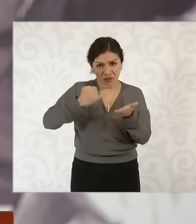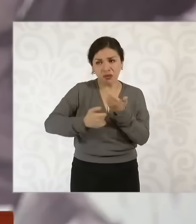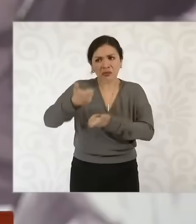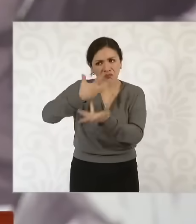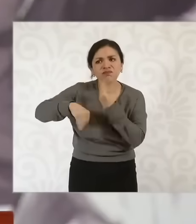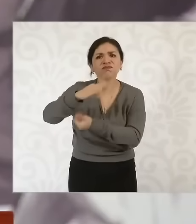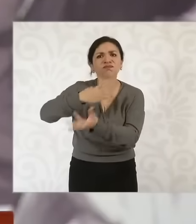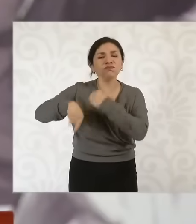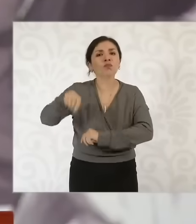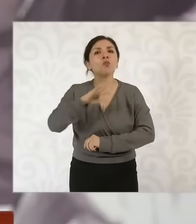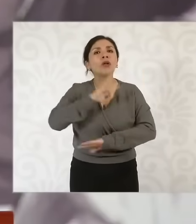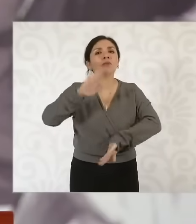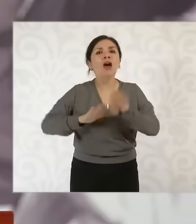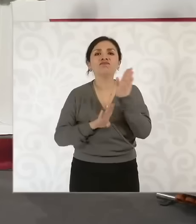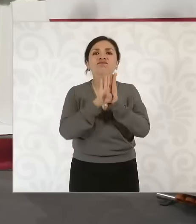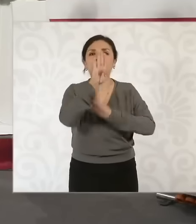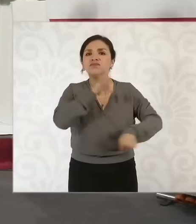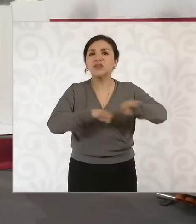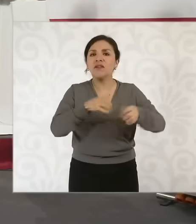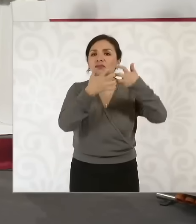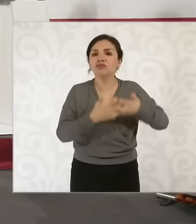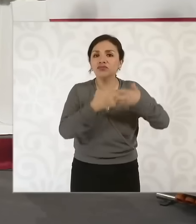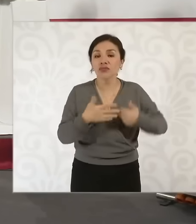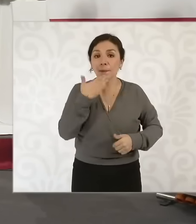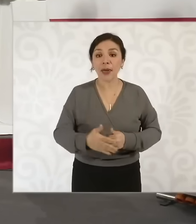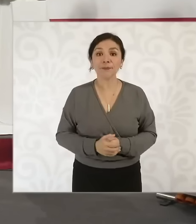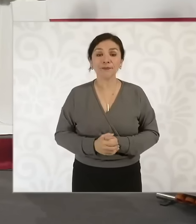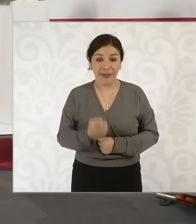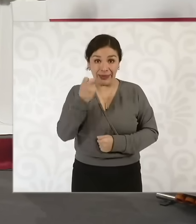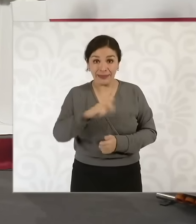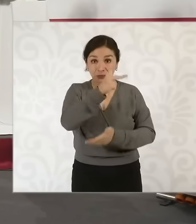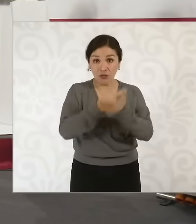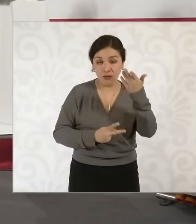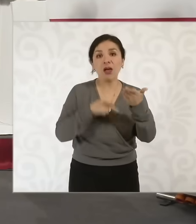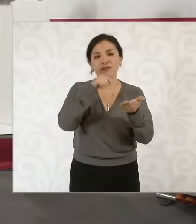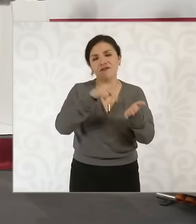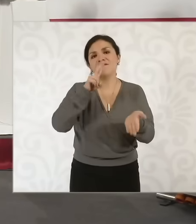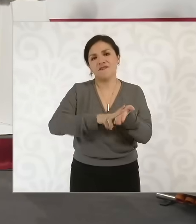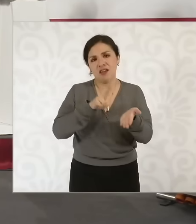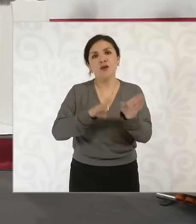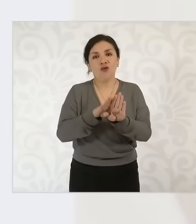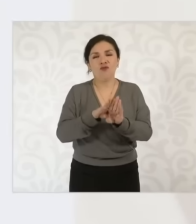permita su desarrollo productivo. El plan tiene viabilidad productiva, como en unos momentos lo